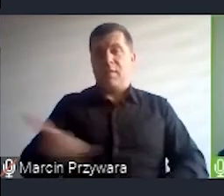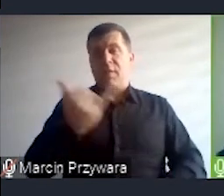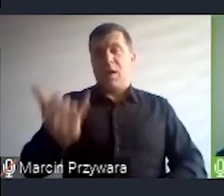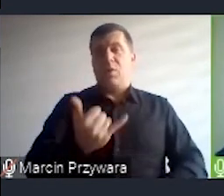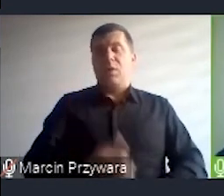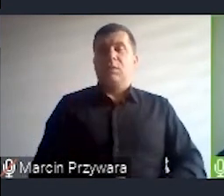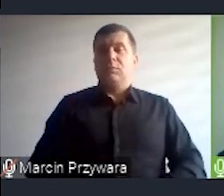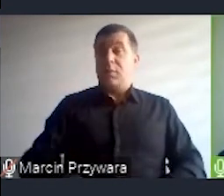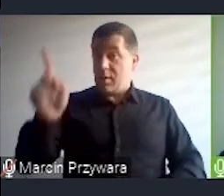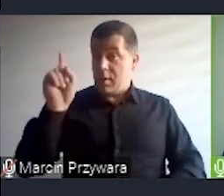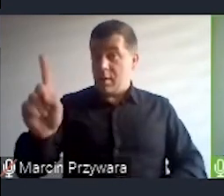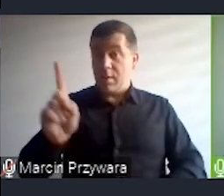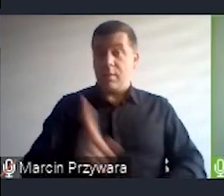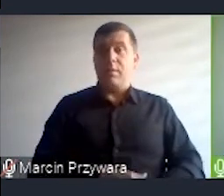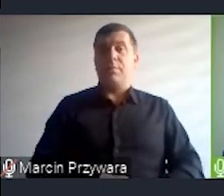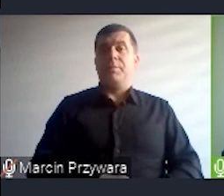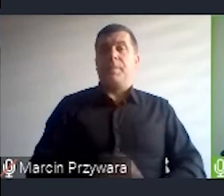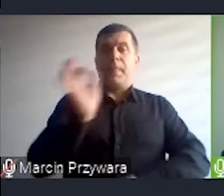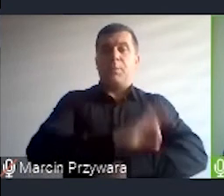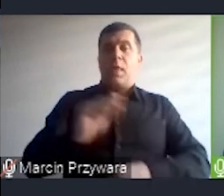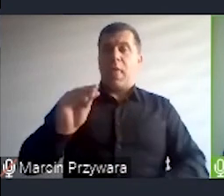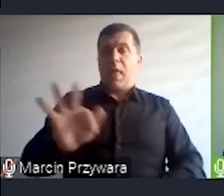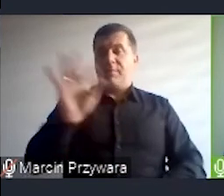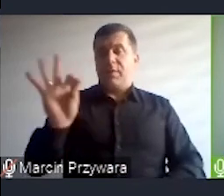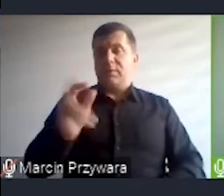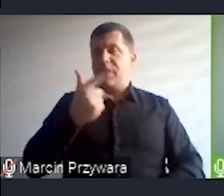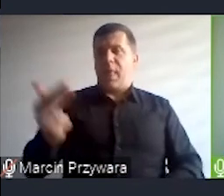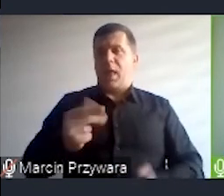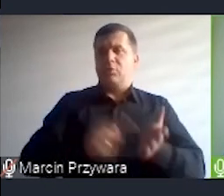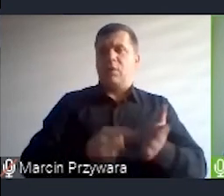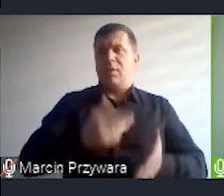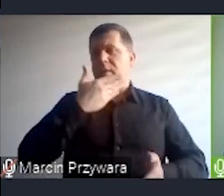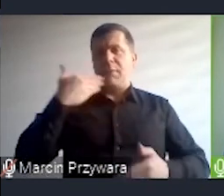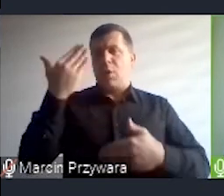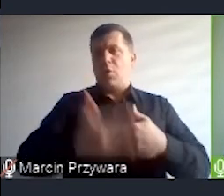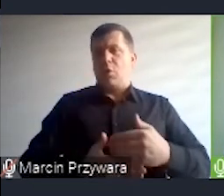ale w projektach EFS najczęściej nie ma końcowej płatności,